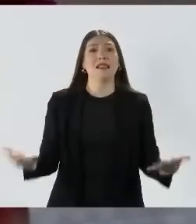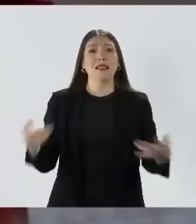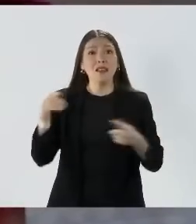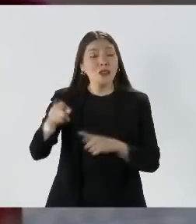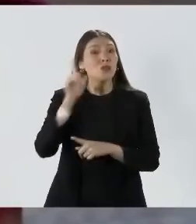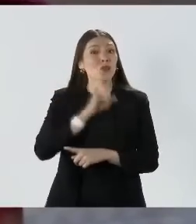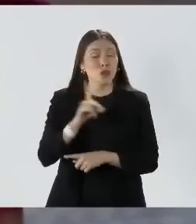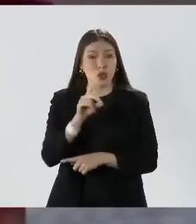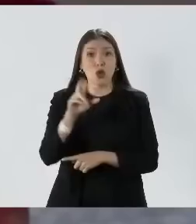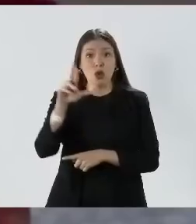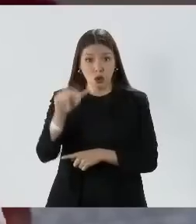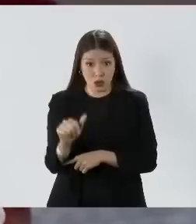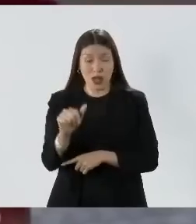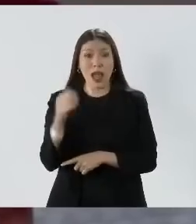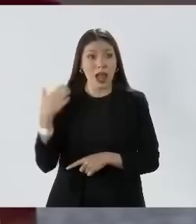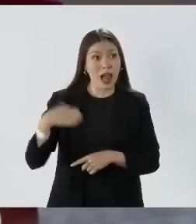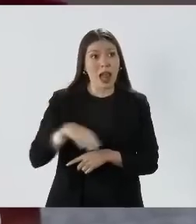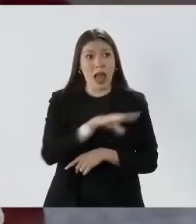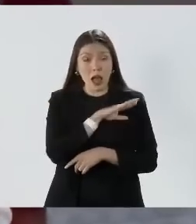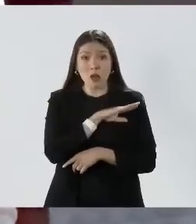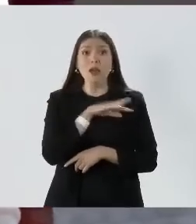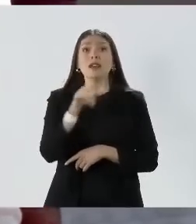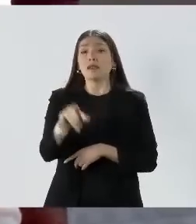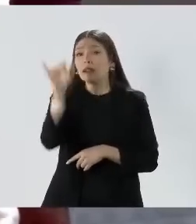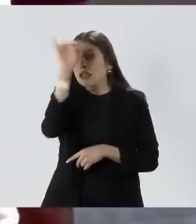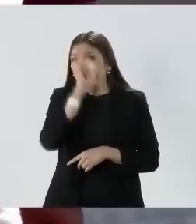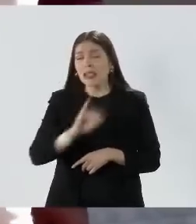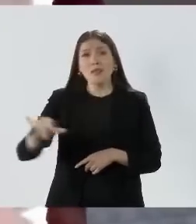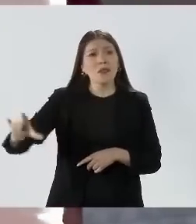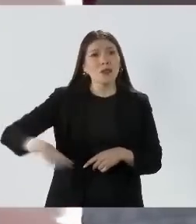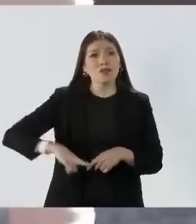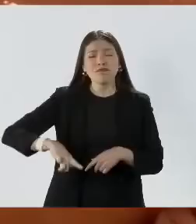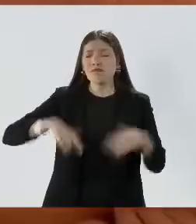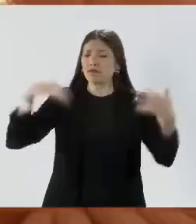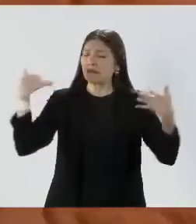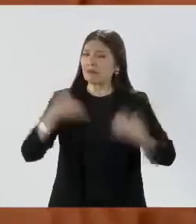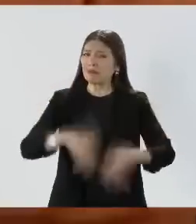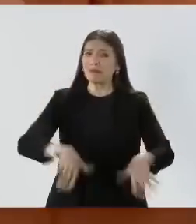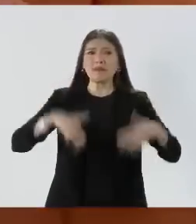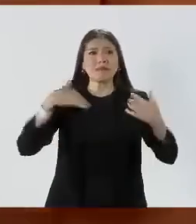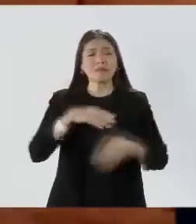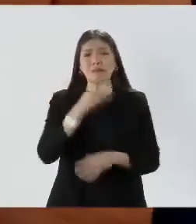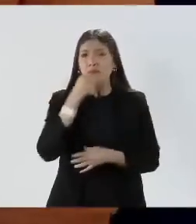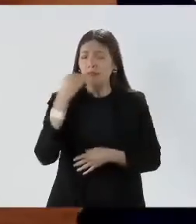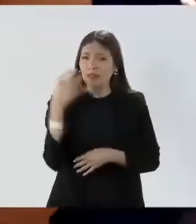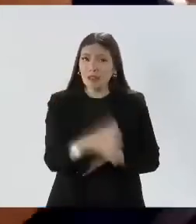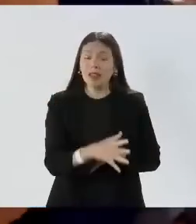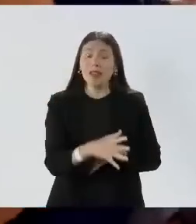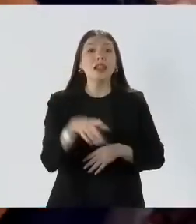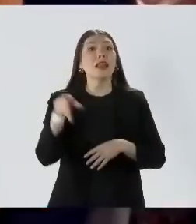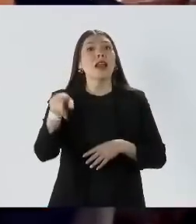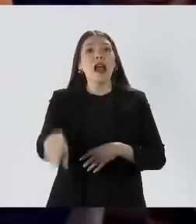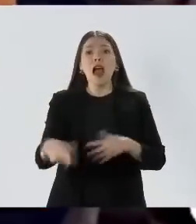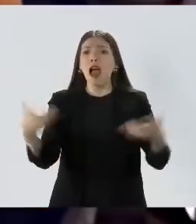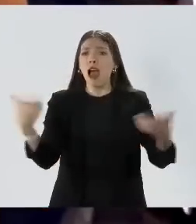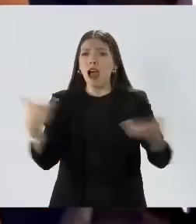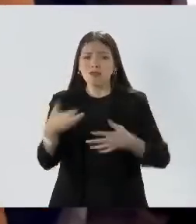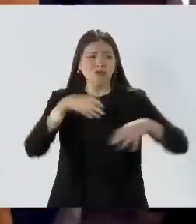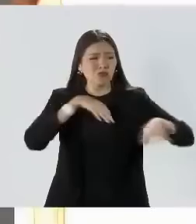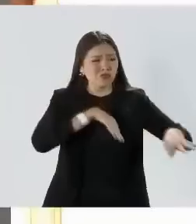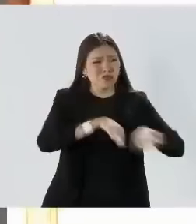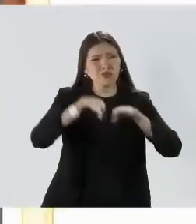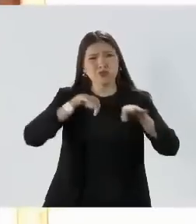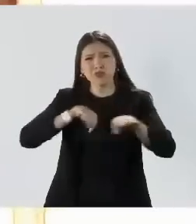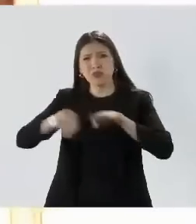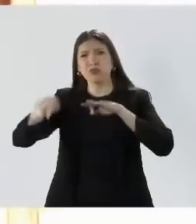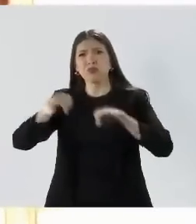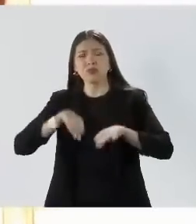de gobierno excepcional que ha dejado una obra extraordinaria y políticas públicas que vamos